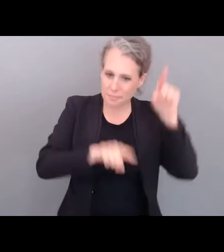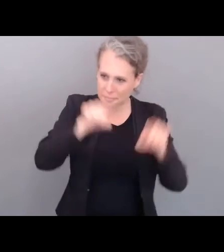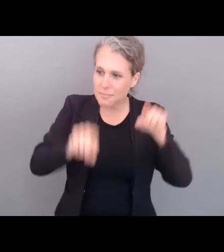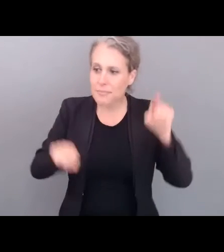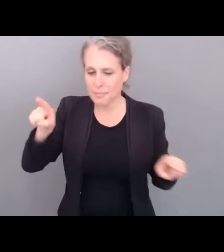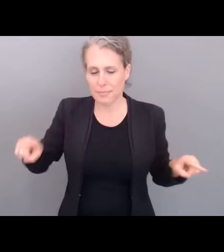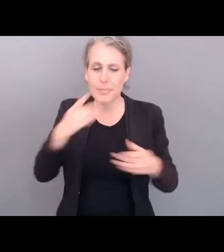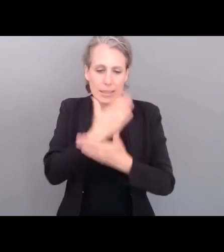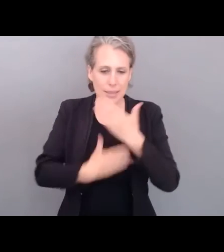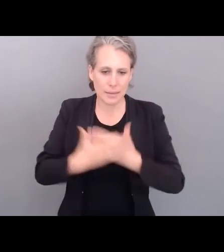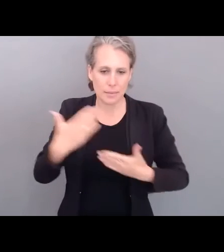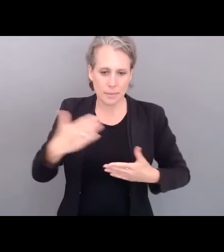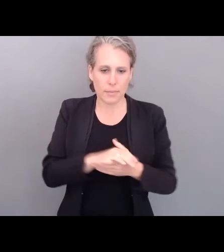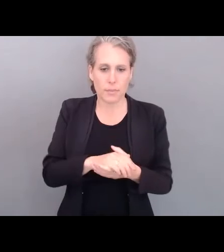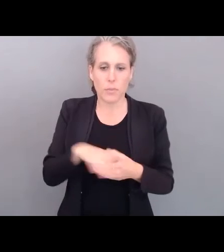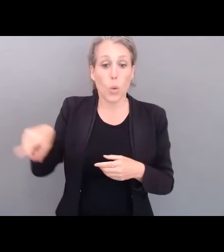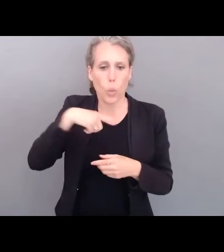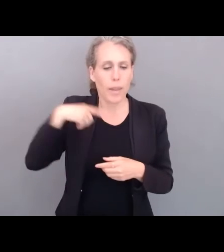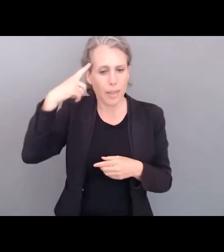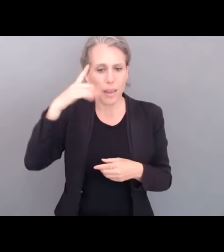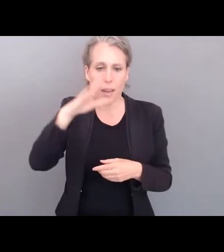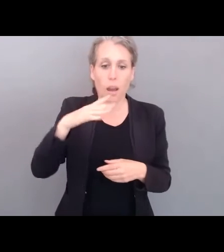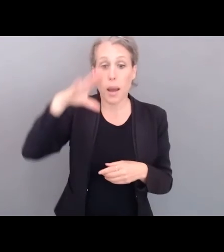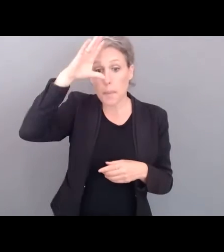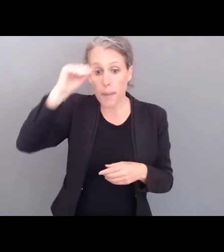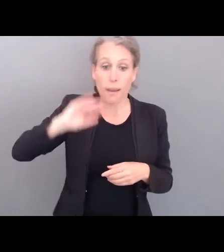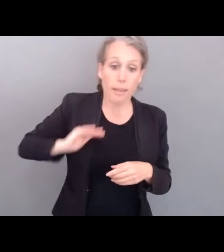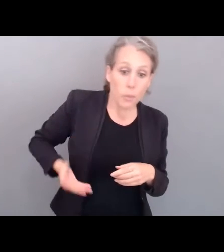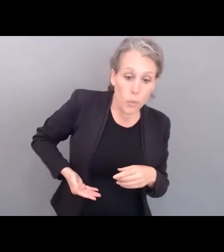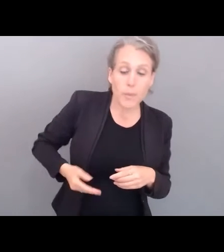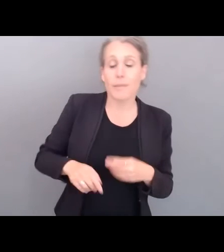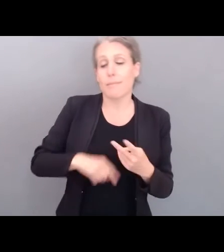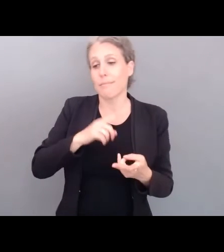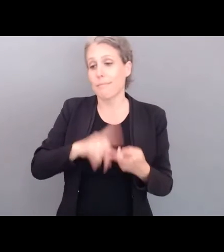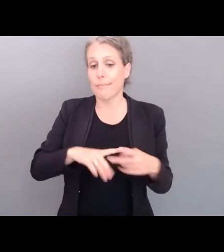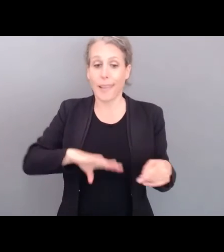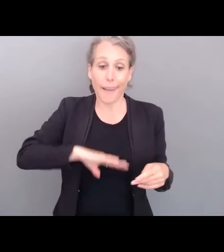entre 24 personas con discapacidad con diferentes tipos de discapacidad y también